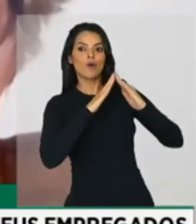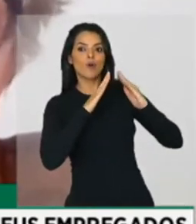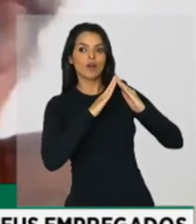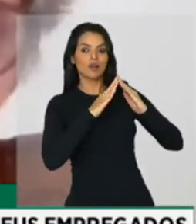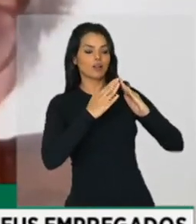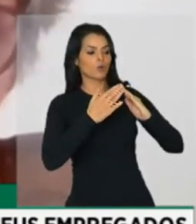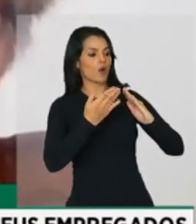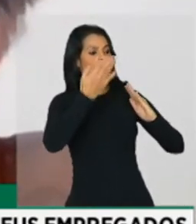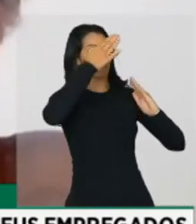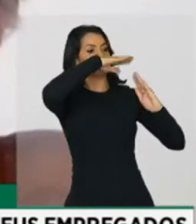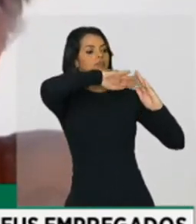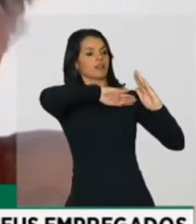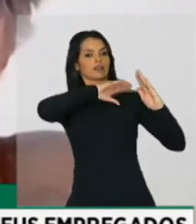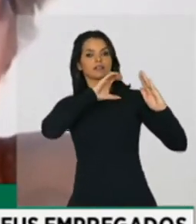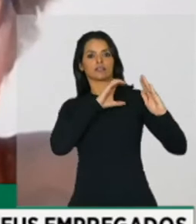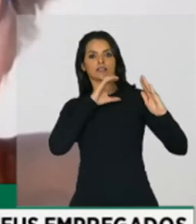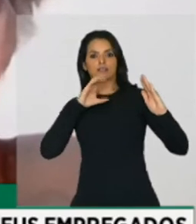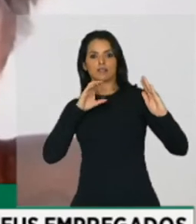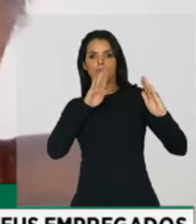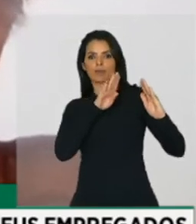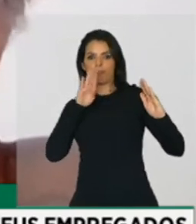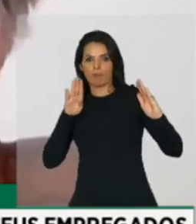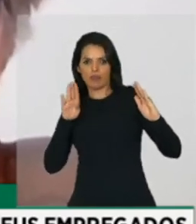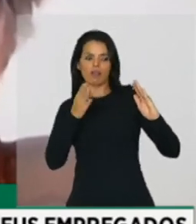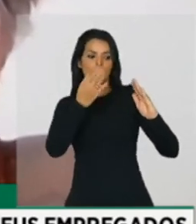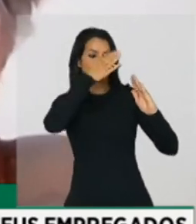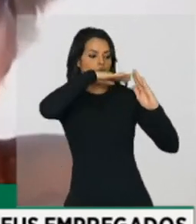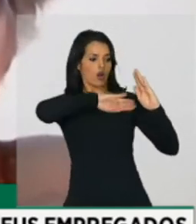PRÓXIMO DO... DAS CONDIÇÕES PARA PROVER O SEU SUSTO TENTO. NÓS ESTAMOS FALANDO DE FAMÍLIAS QUE TRABALHAM COM A